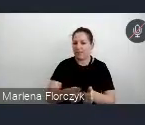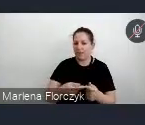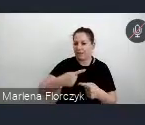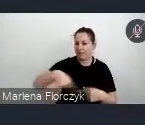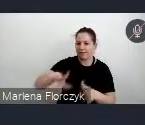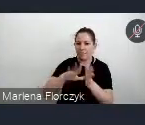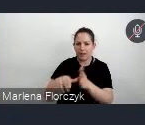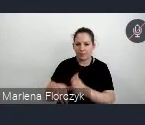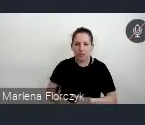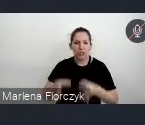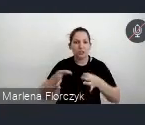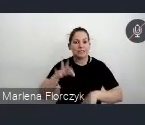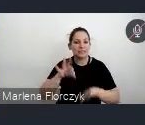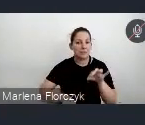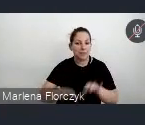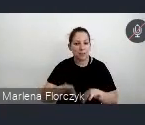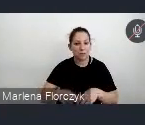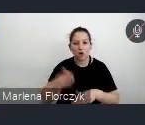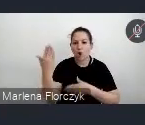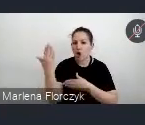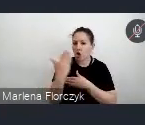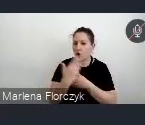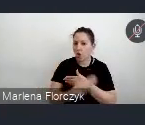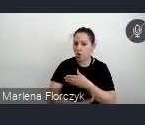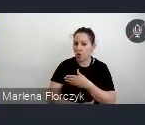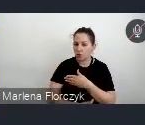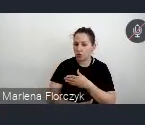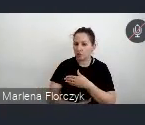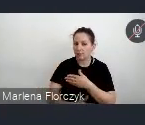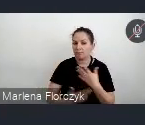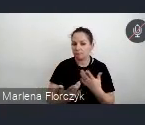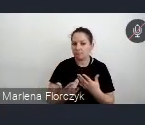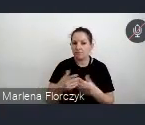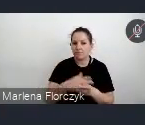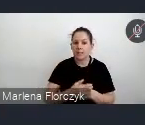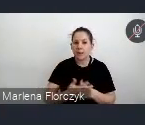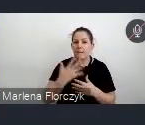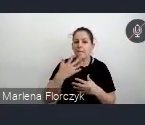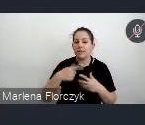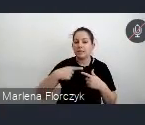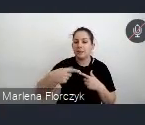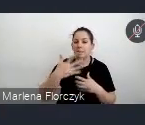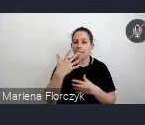Nasze dzisiejsze seminarium kończy taki cykl pięciu seminariów,